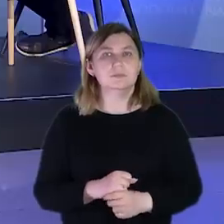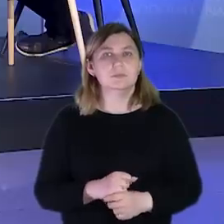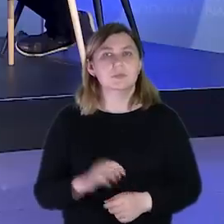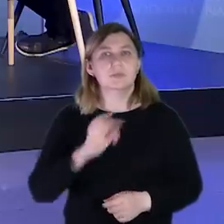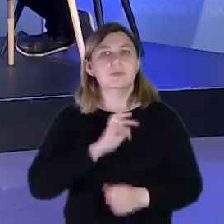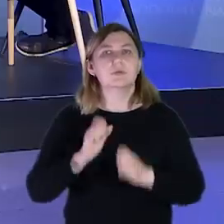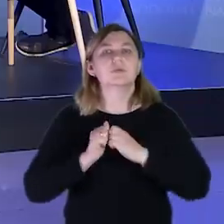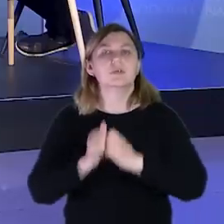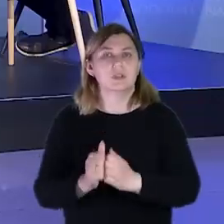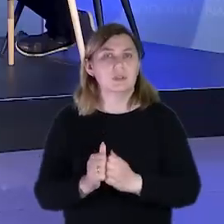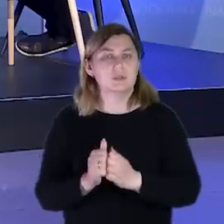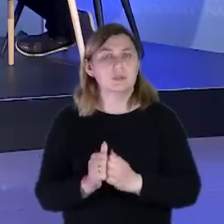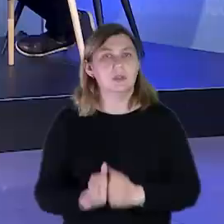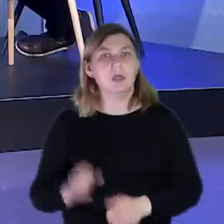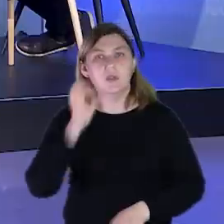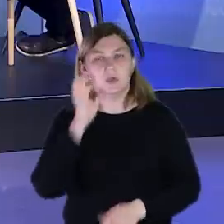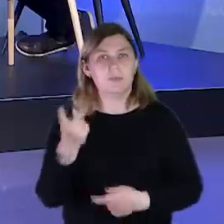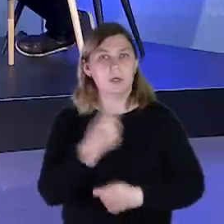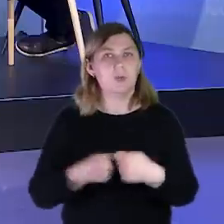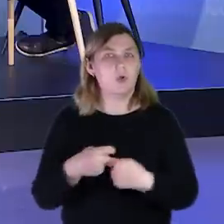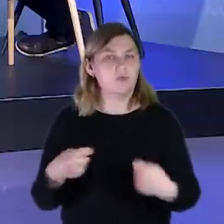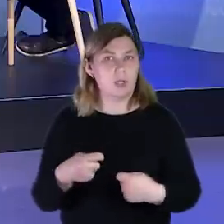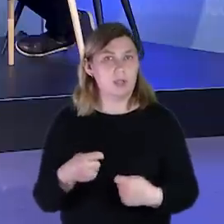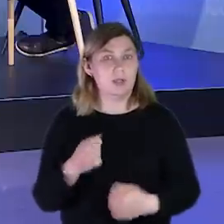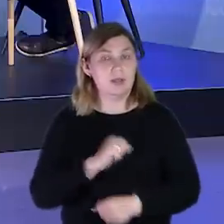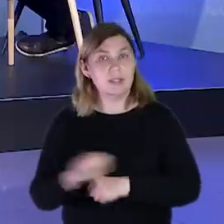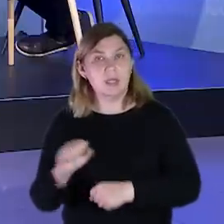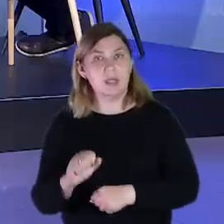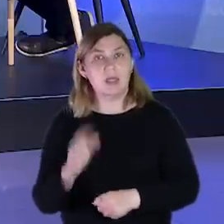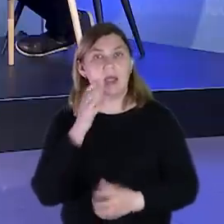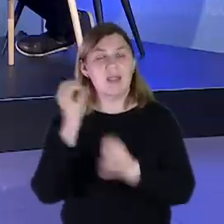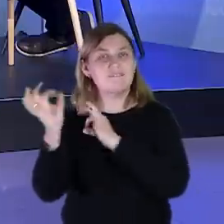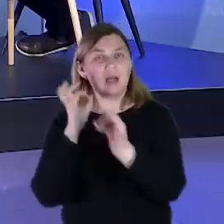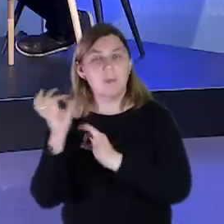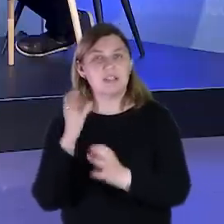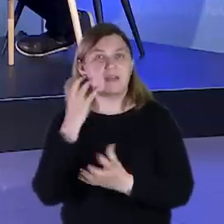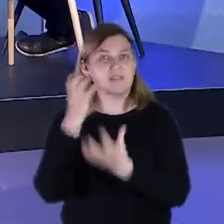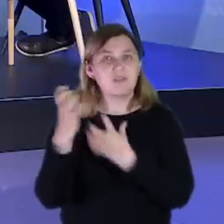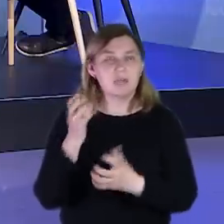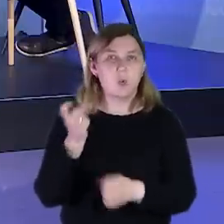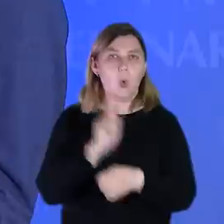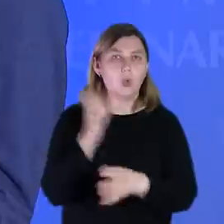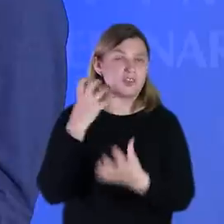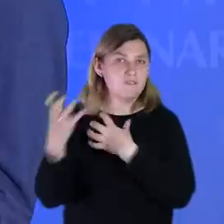Moim zdaniem dobrym rozwiązaniem jest, jeśli informacje wywiadu i kontrwywiadu na jakimś